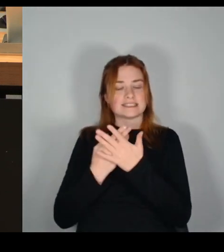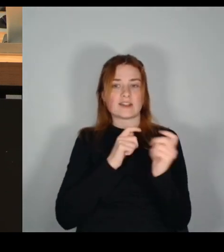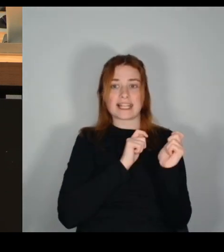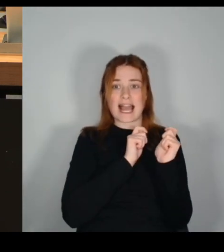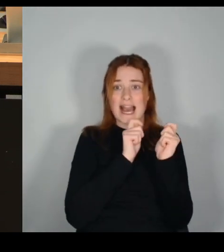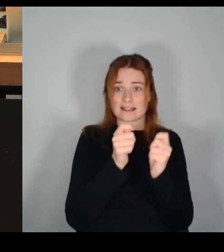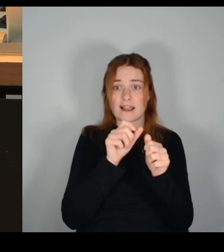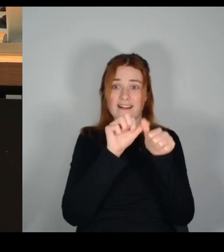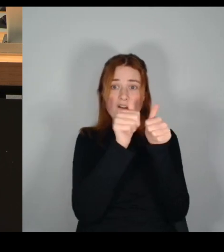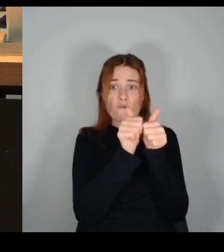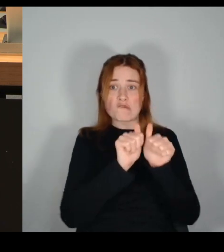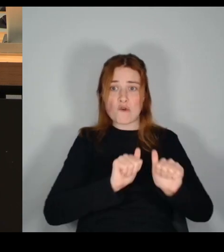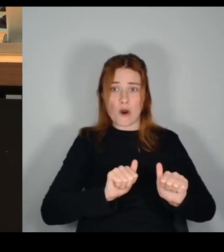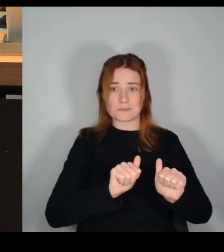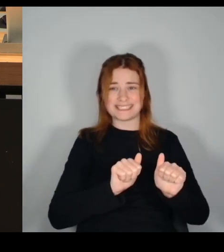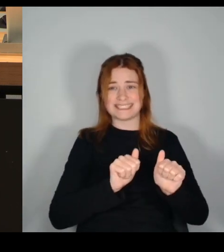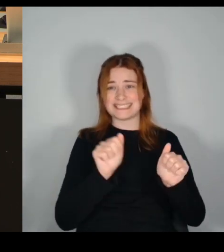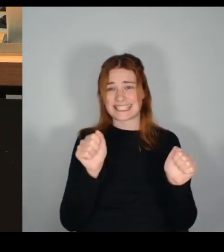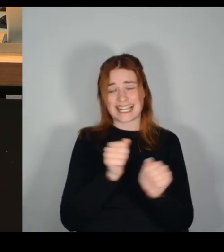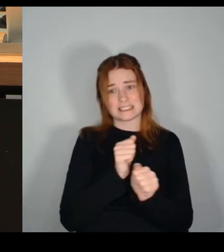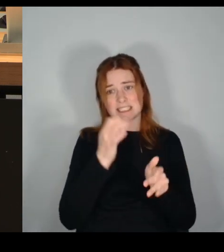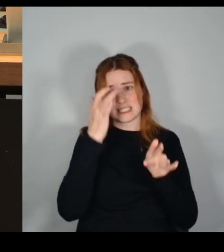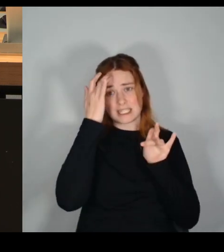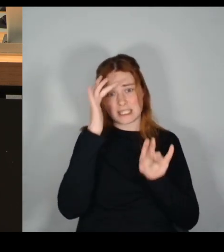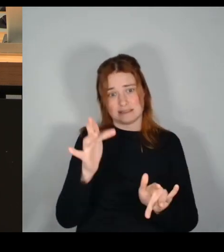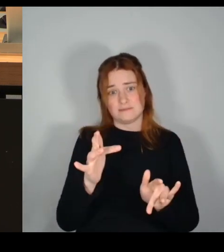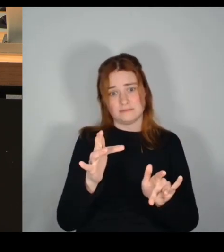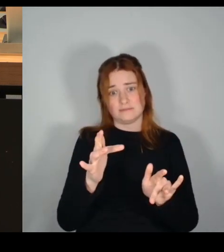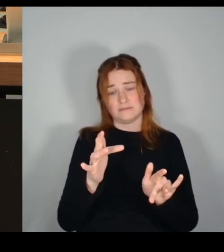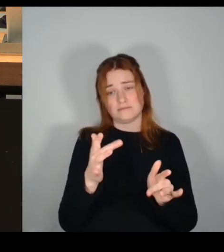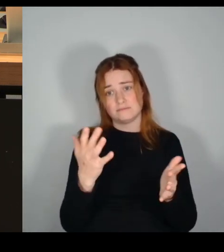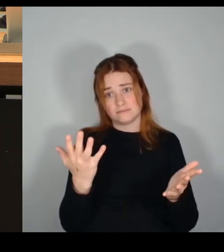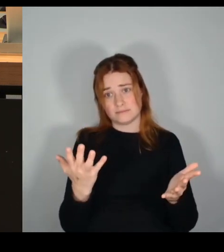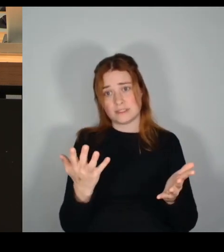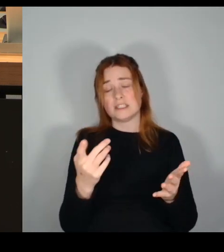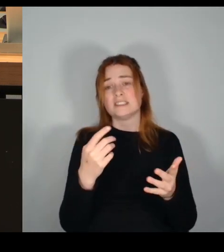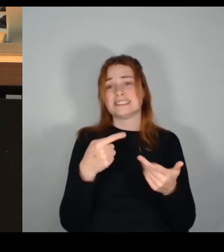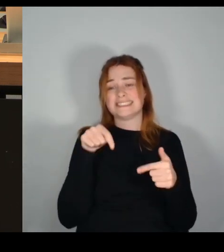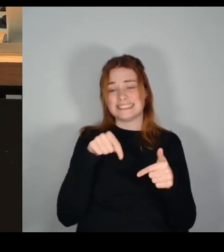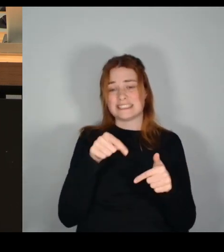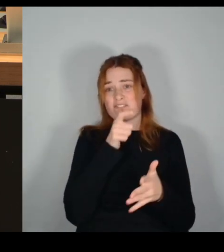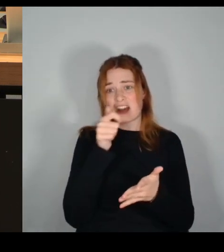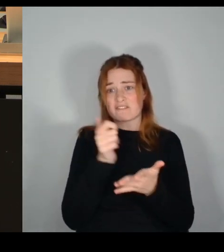Zuständigkeitsbereiches wahrscheinlich nicht unsere Zustimmung finden. Vielen Dank.